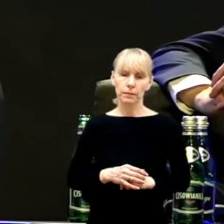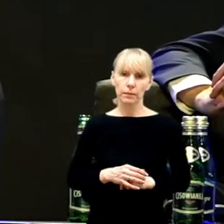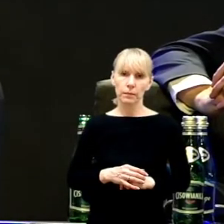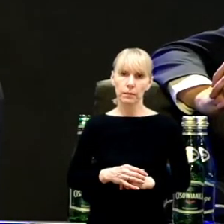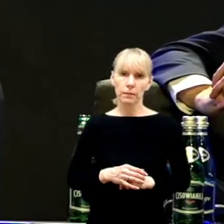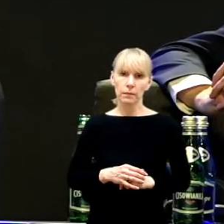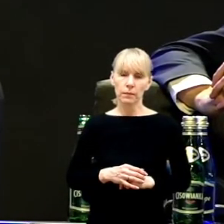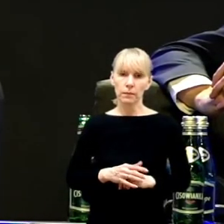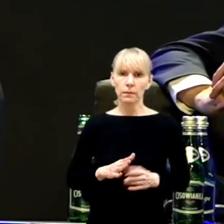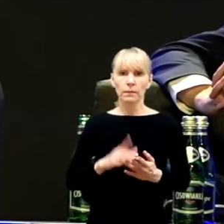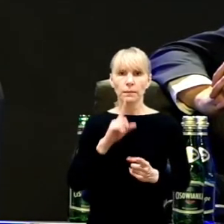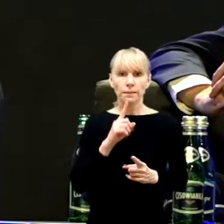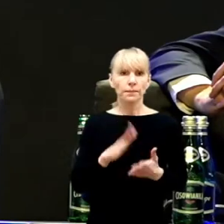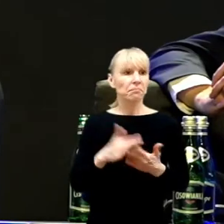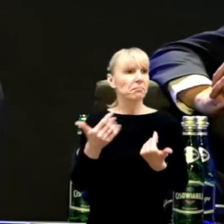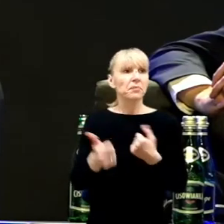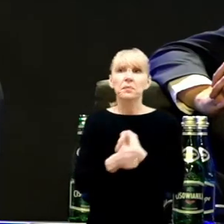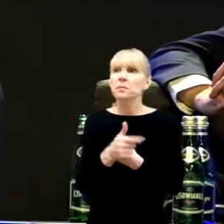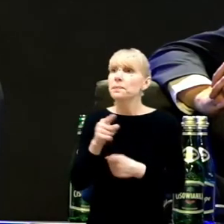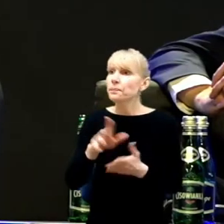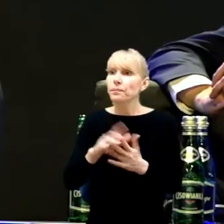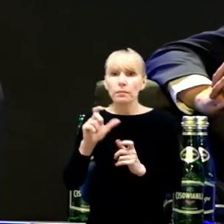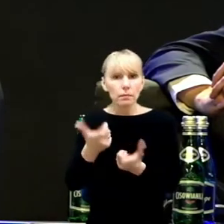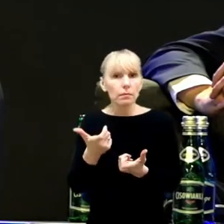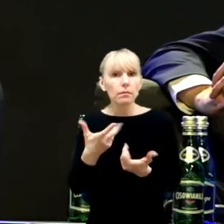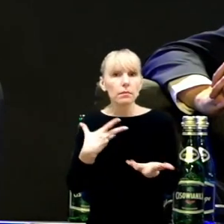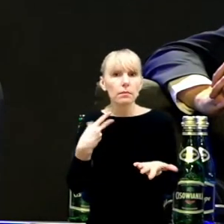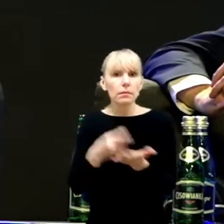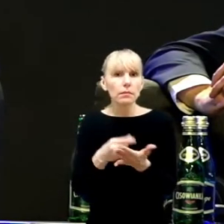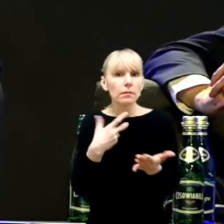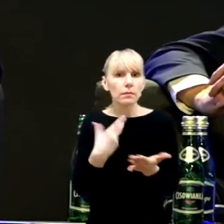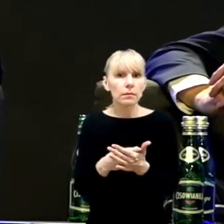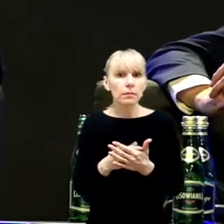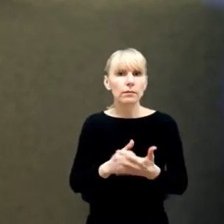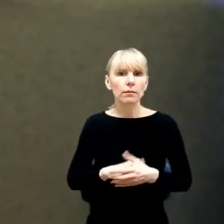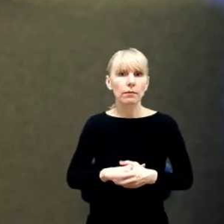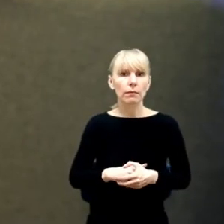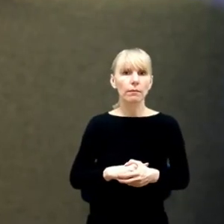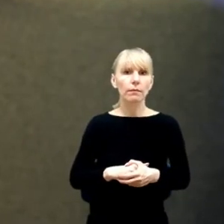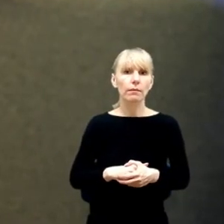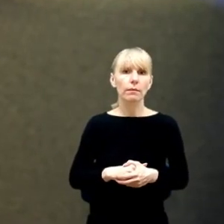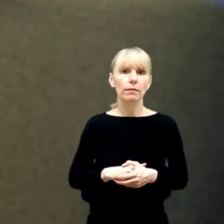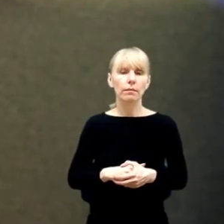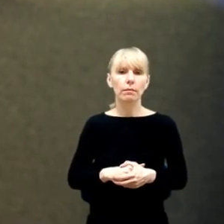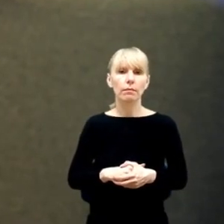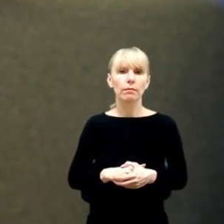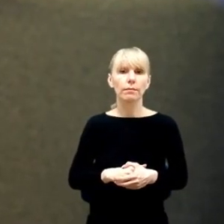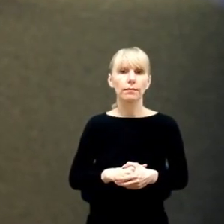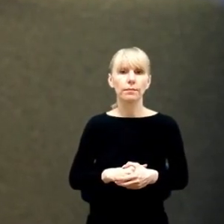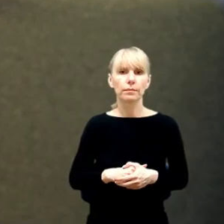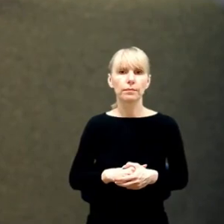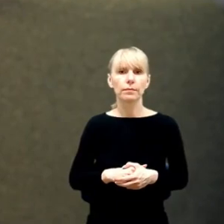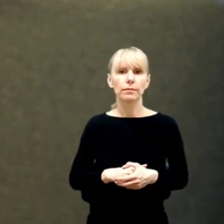Finansujemy z funduszu dopłat też bardzo szeroką gamę przedsięwzięć,